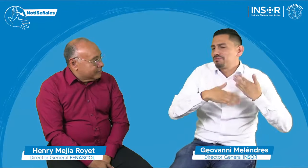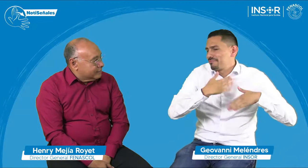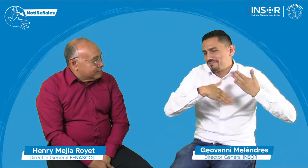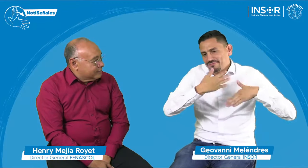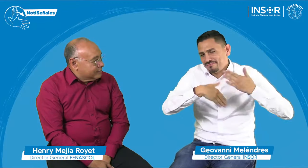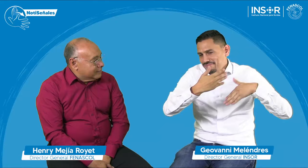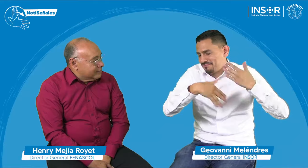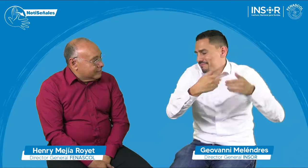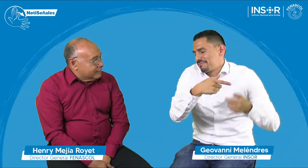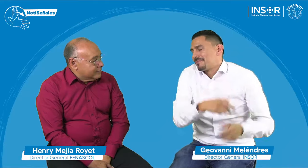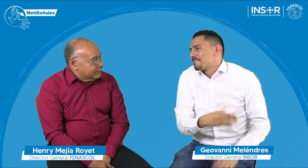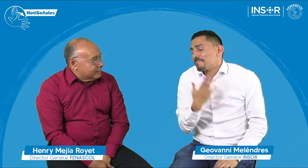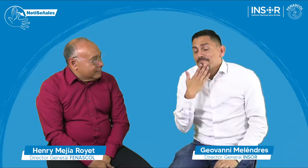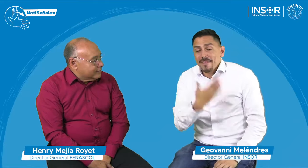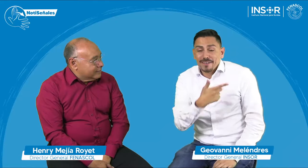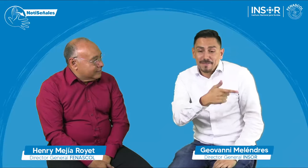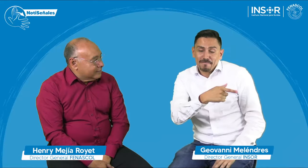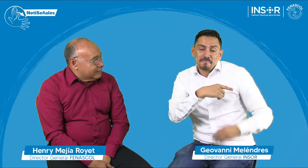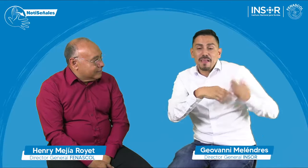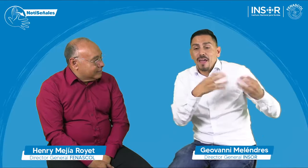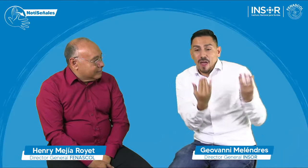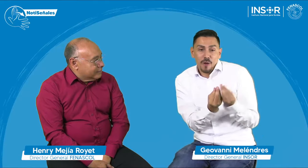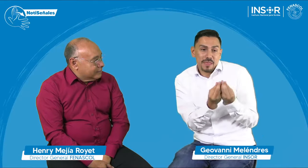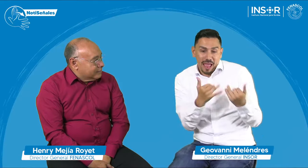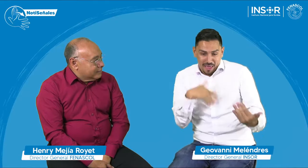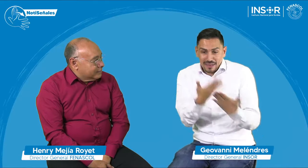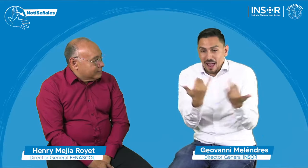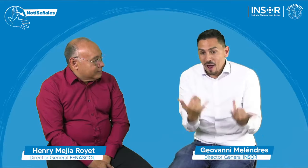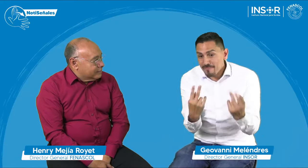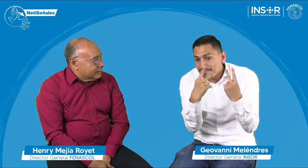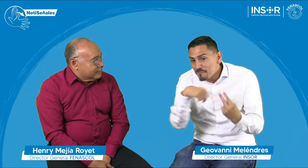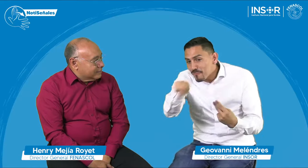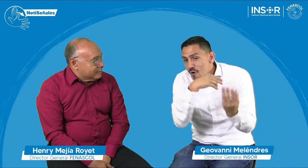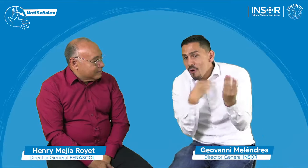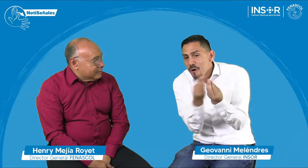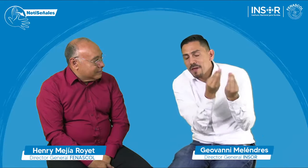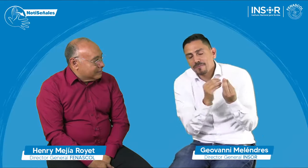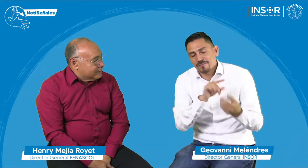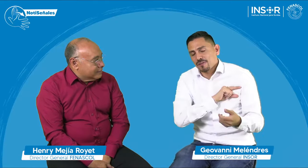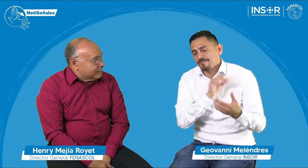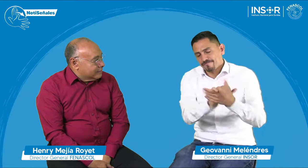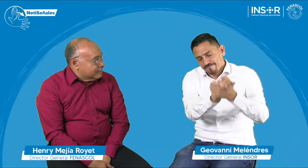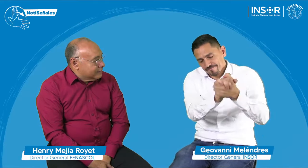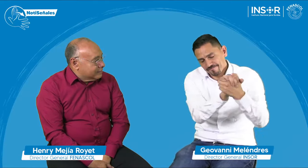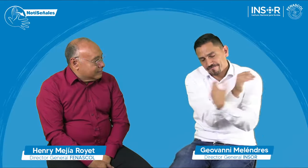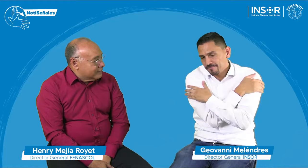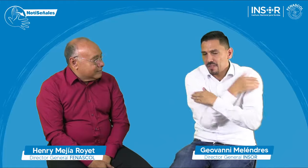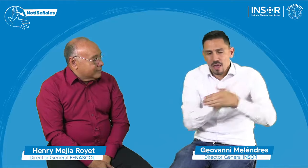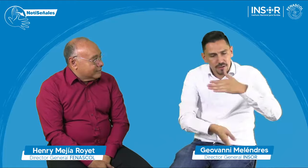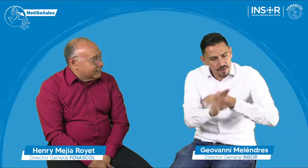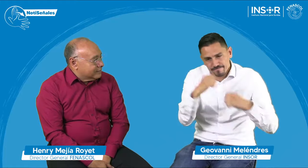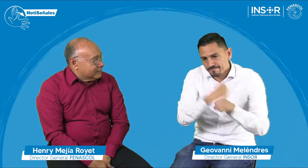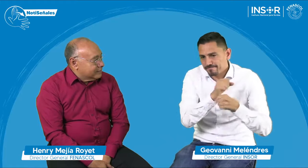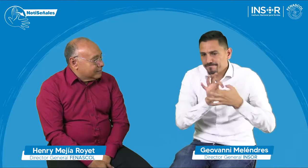donde empecé a trabajar allí con mis compañeros a generar estas ideas y a tener todo este proceso hasta el día de hoy. Y